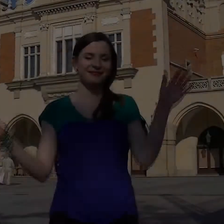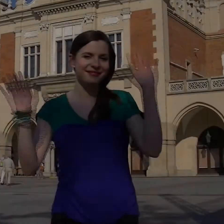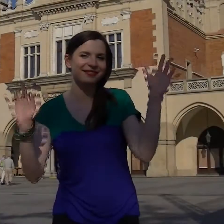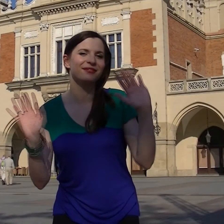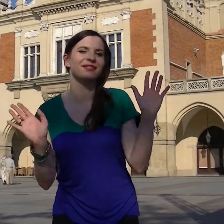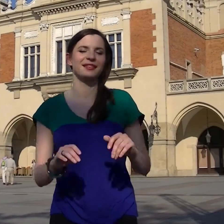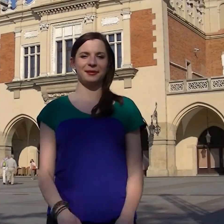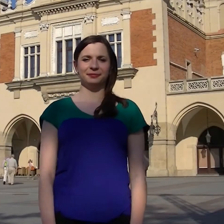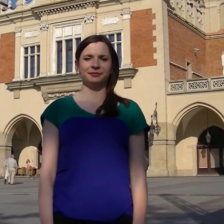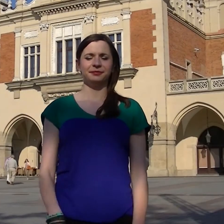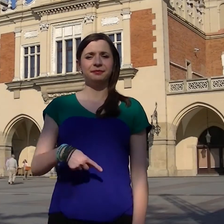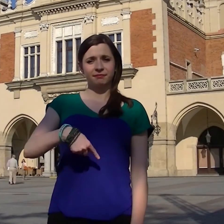Witam! :-)